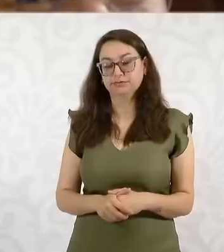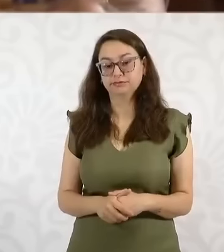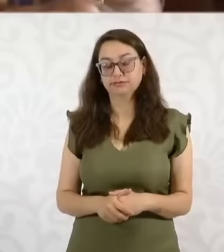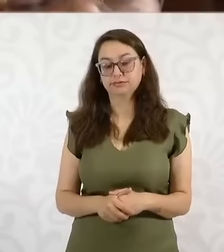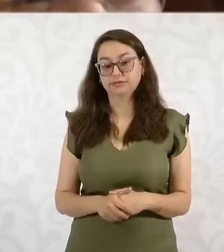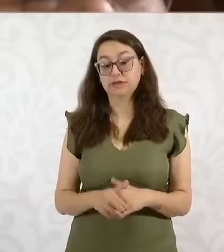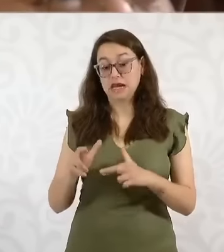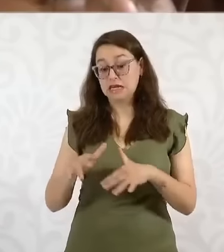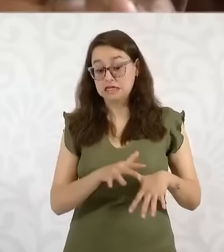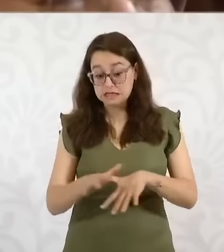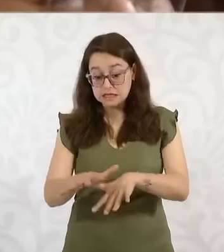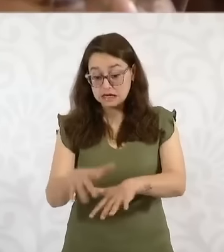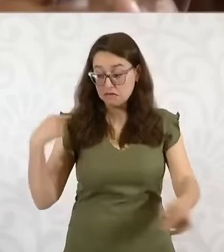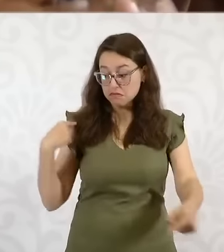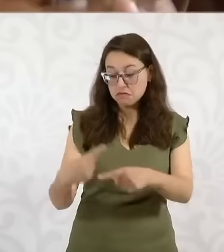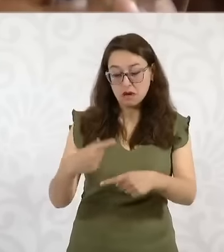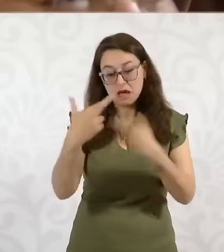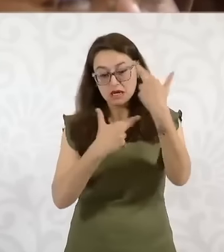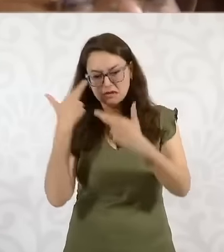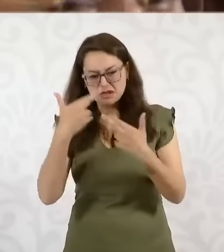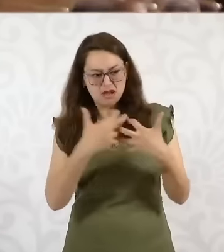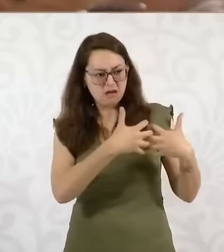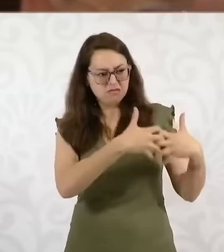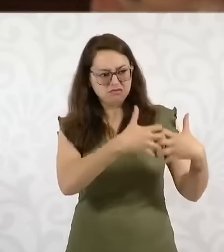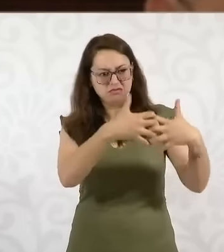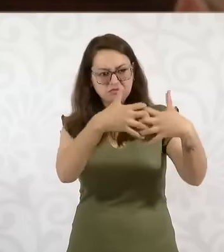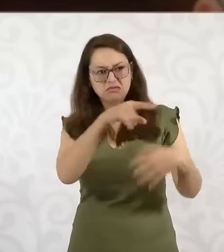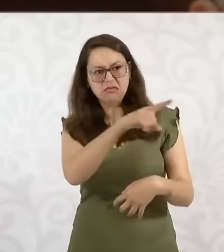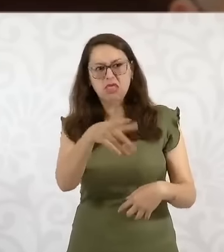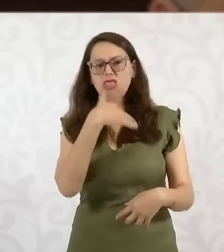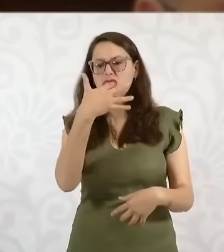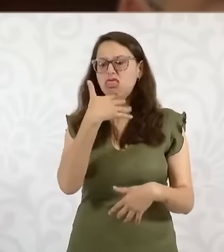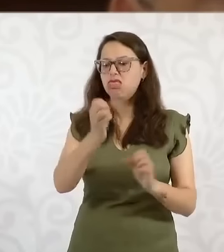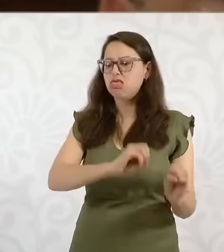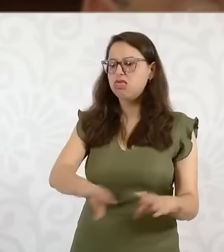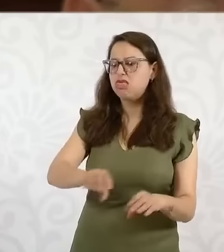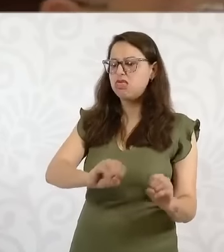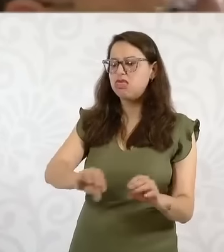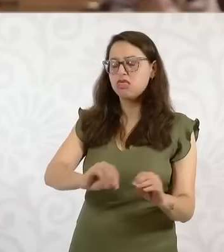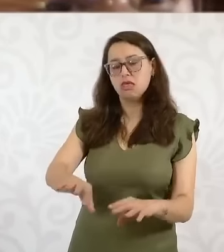es acerca si existen algunas denuncias referente a las inspecciones que se realizaron en estas